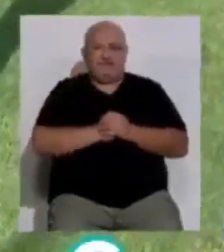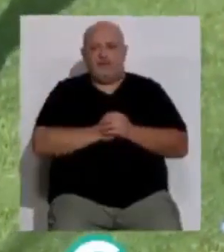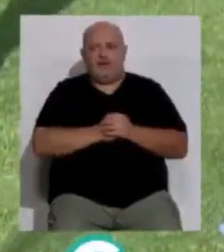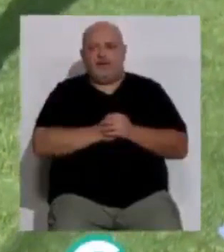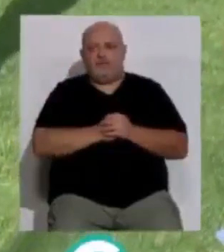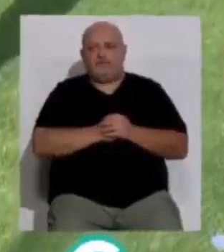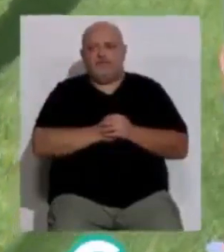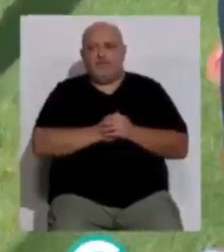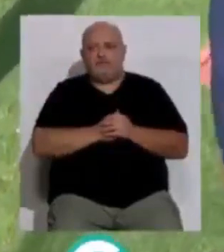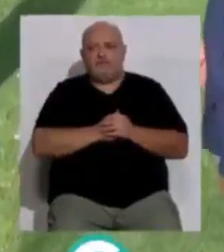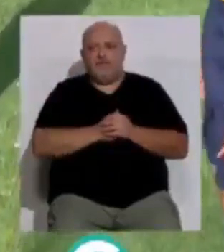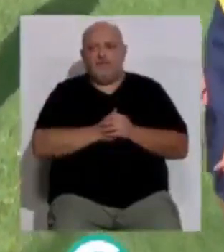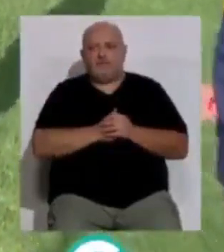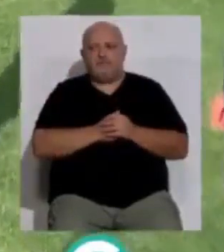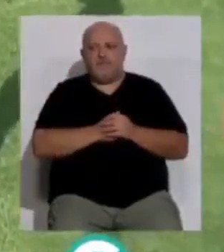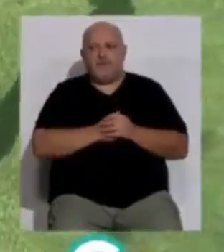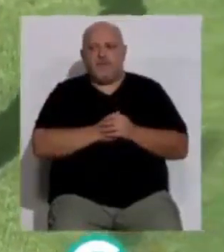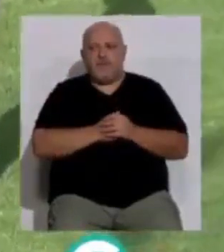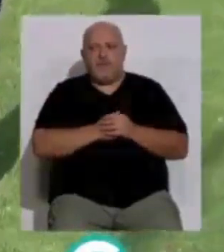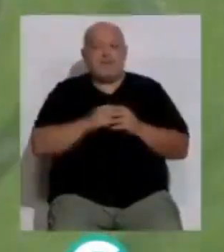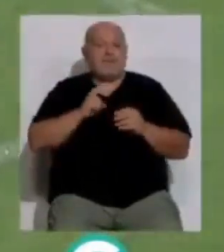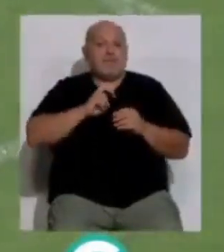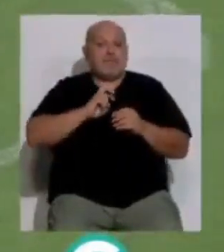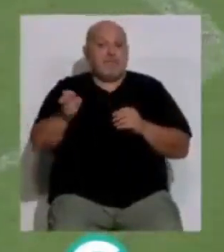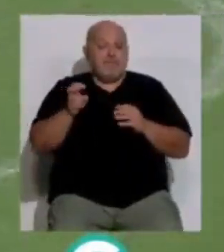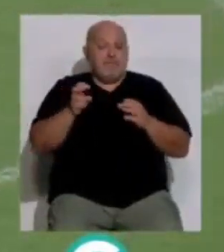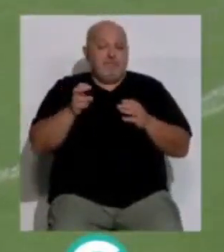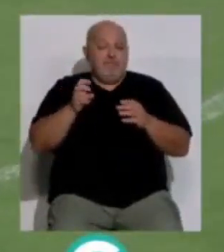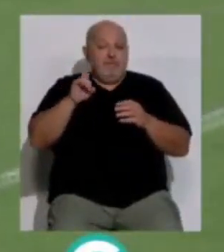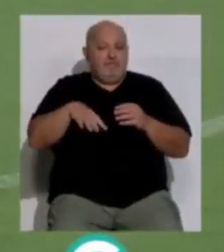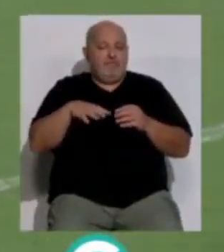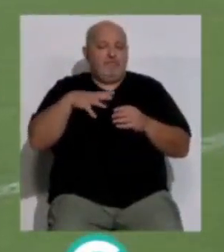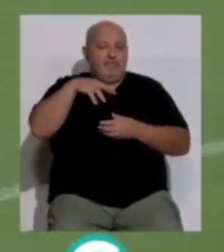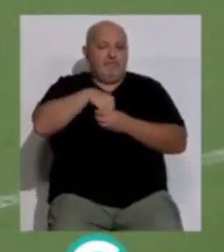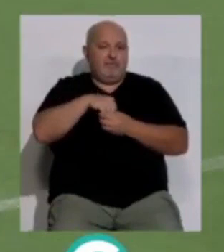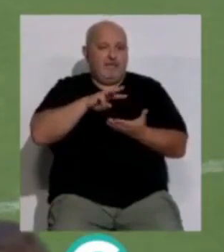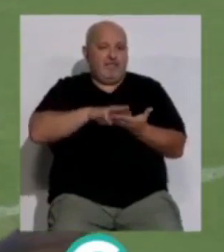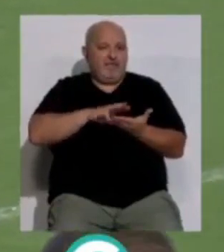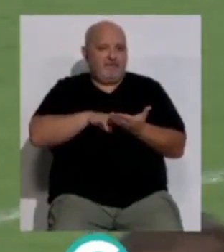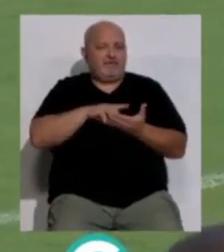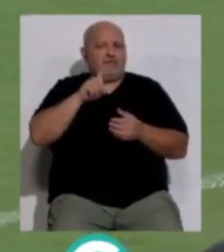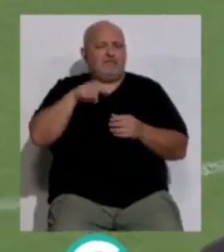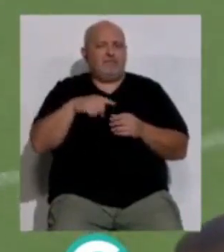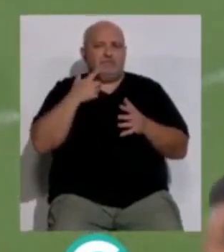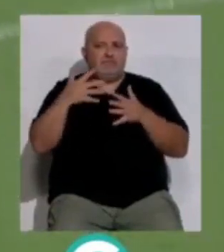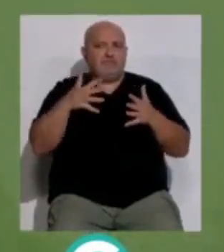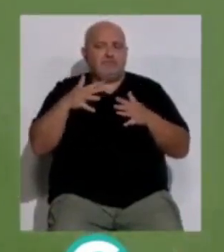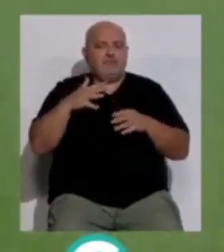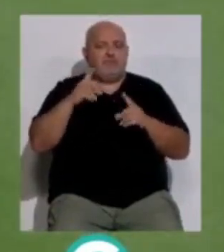en otra demarcación hablamos del eje central de la defensa también apunta desde México Fernando